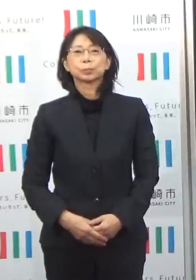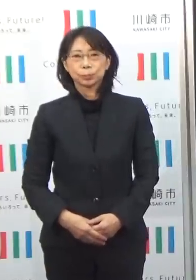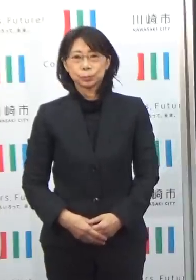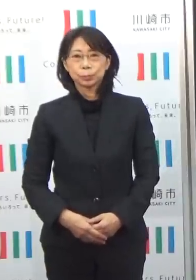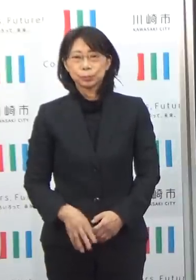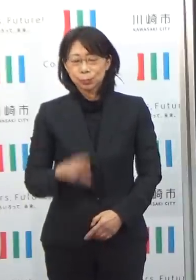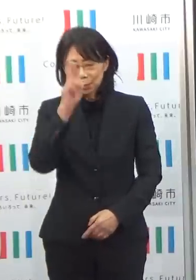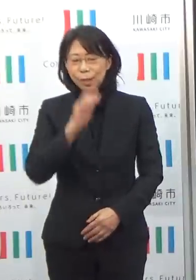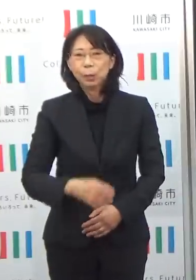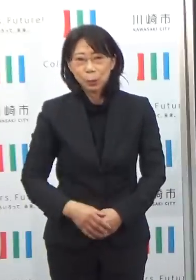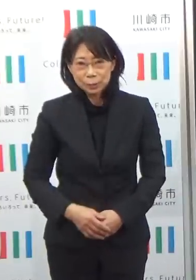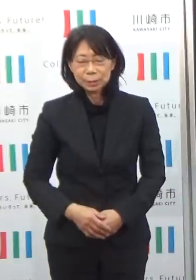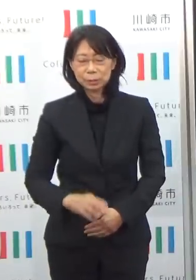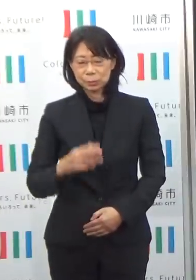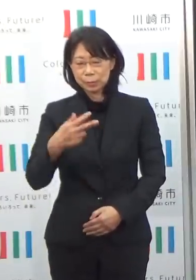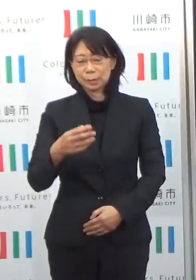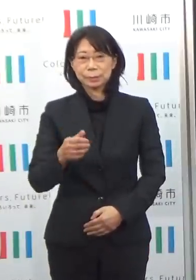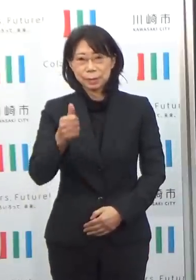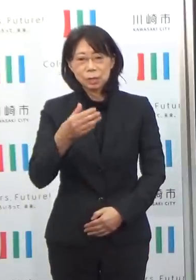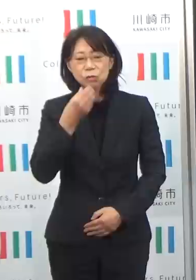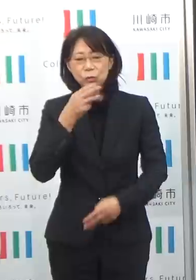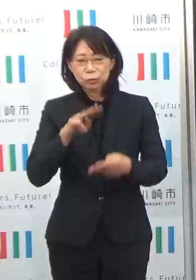こんにちは、川崎市長の福田紀彦です